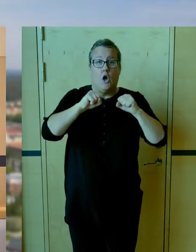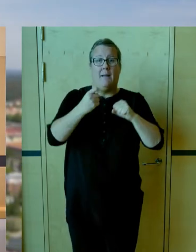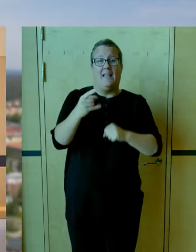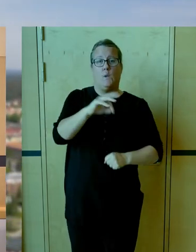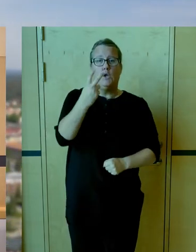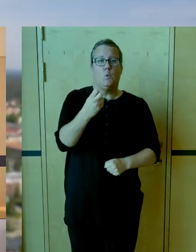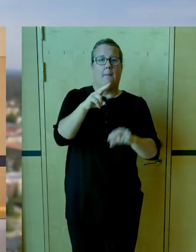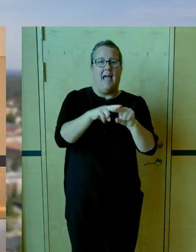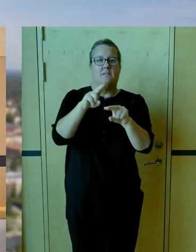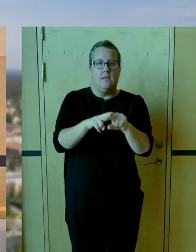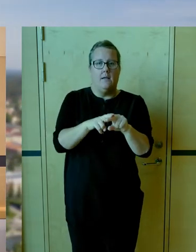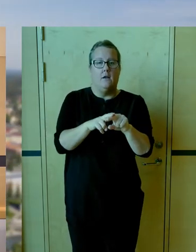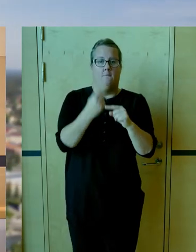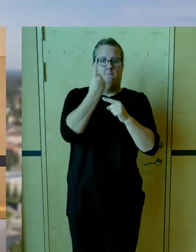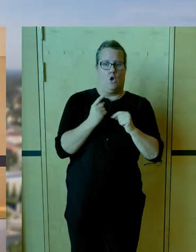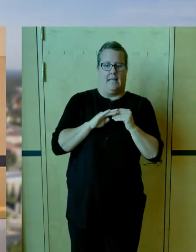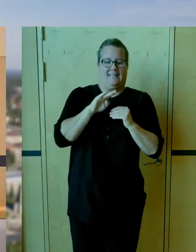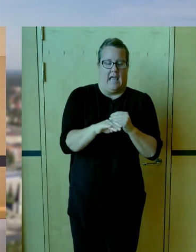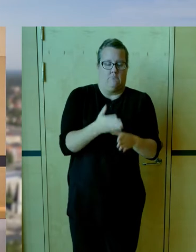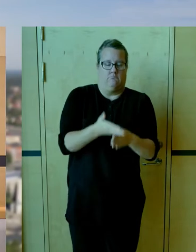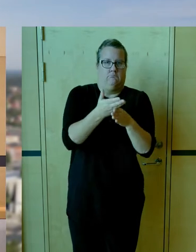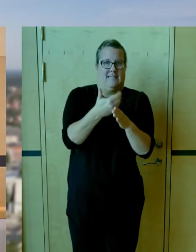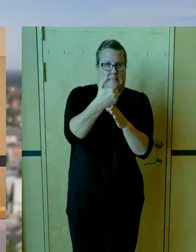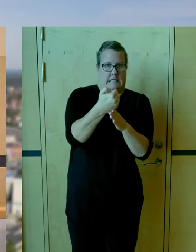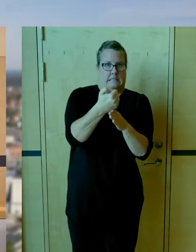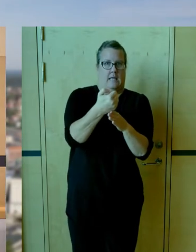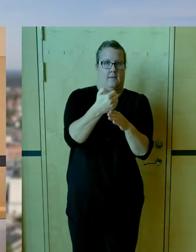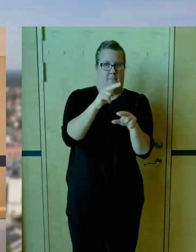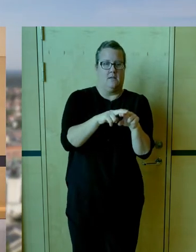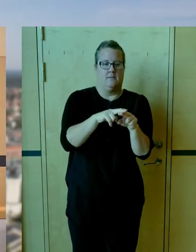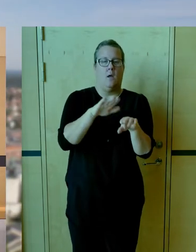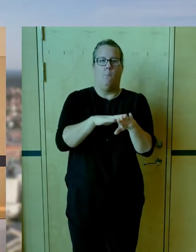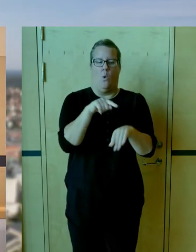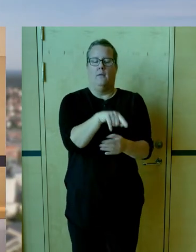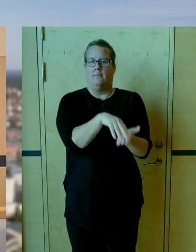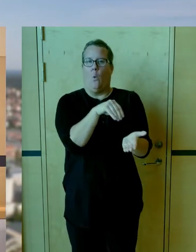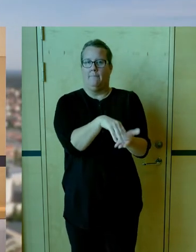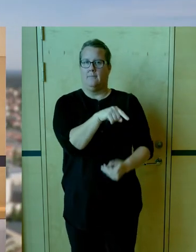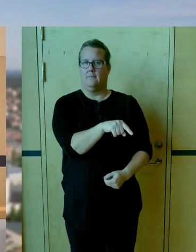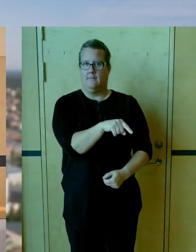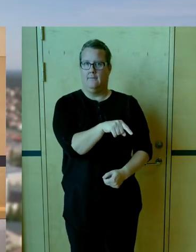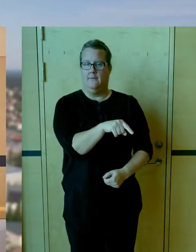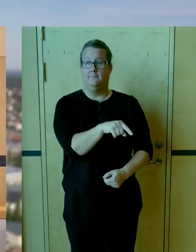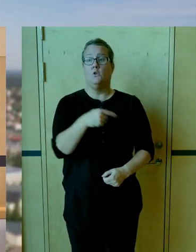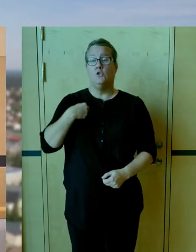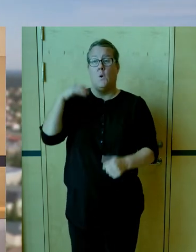Daddy i ett första läge går att bygga 60 platser på utpekad tomt Jag undrar om förslaget om mailet uppfattade